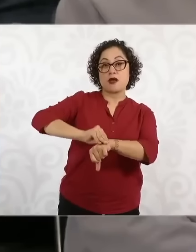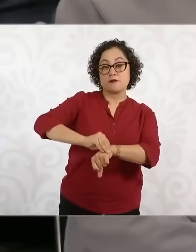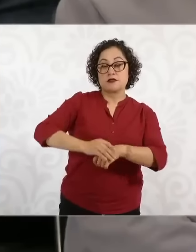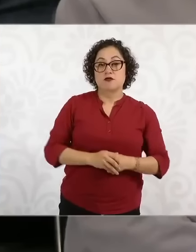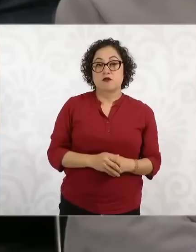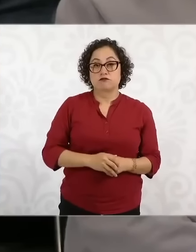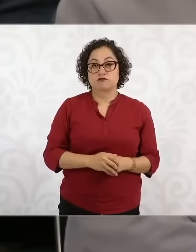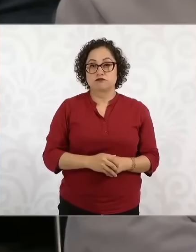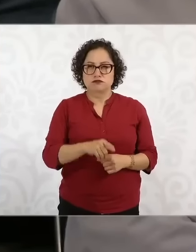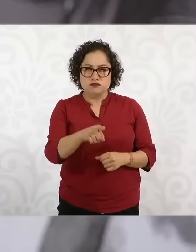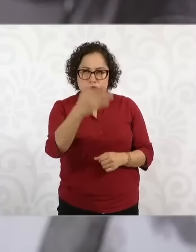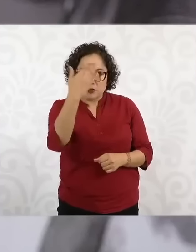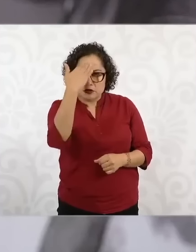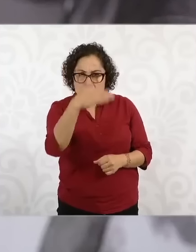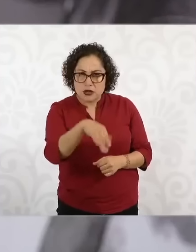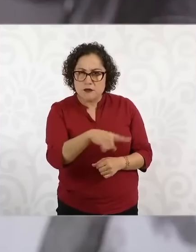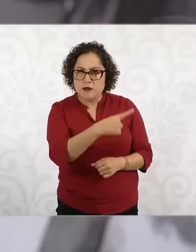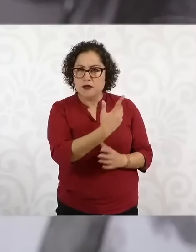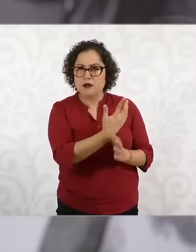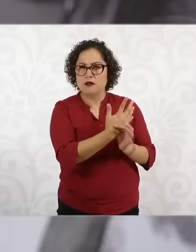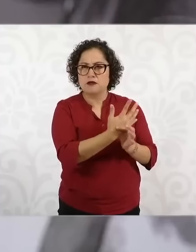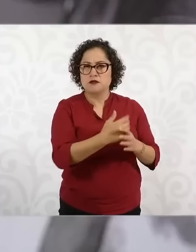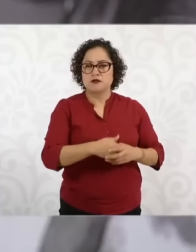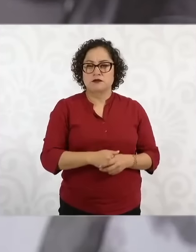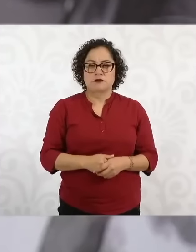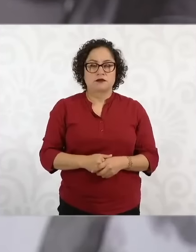de esta información que se debe a conocer? A ver si Relaciones exteriores nos puede decir si es